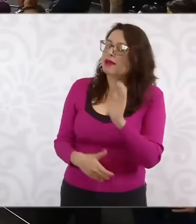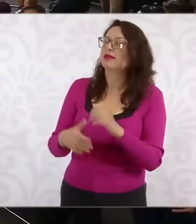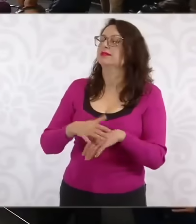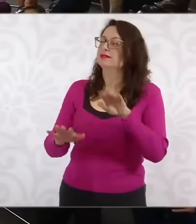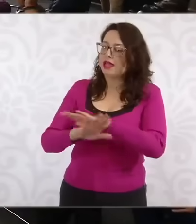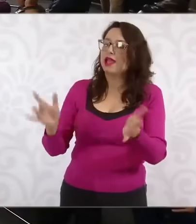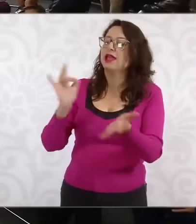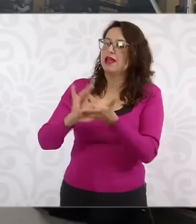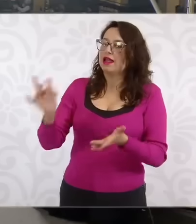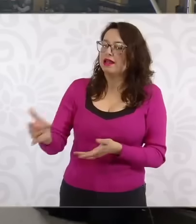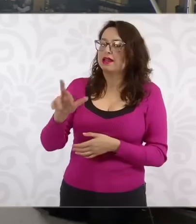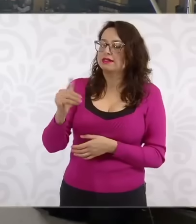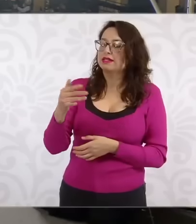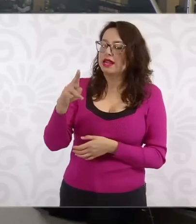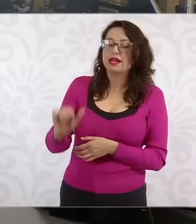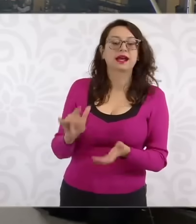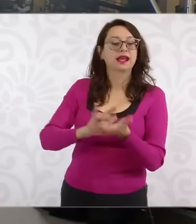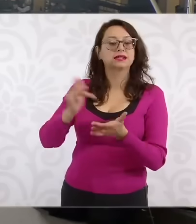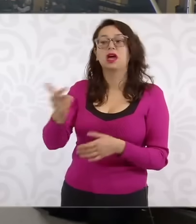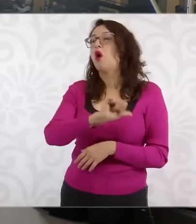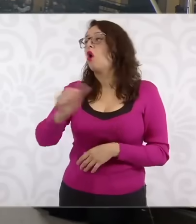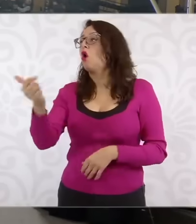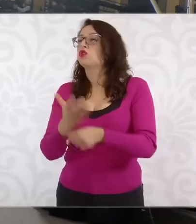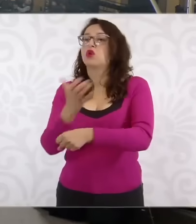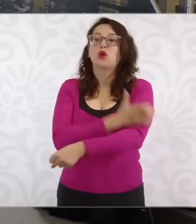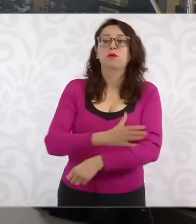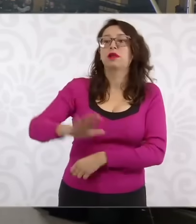Gracias, Reina. este coro de personas que tiene otro compañero, compañer presidenta. Entonces,